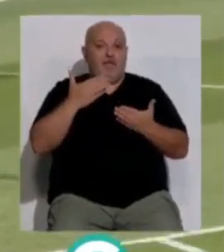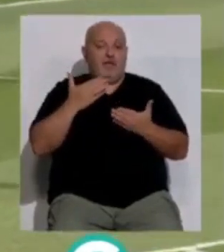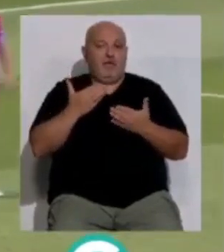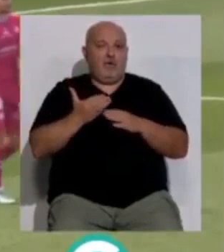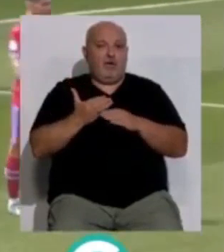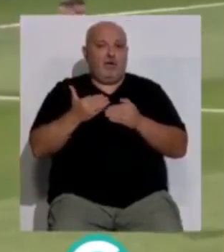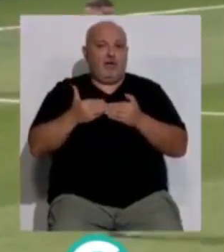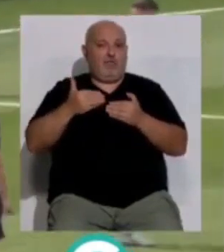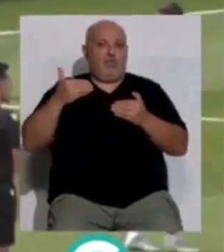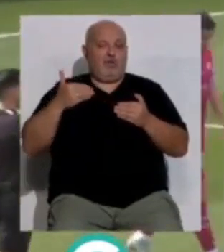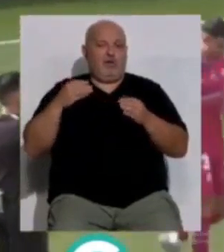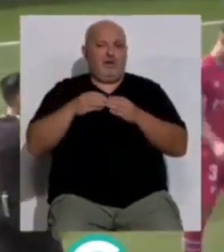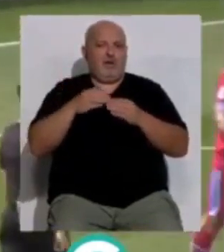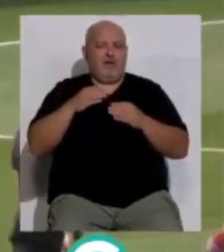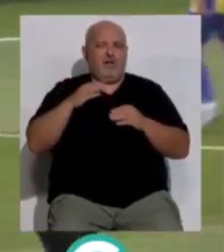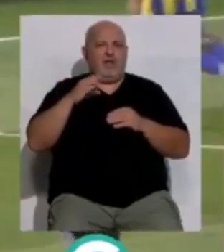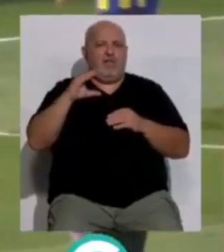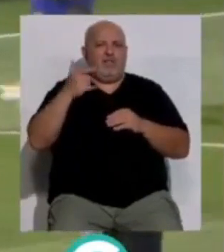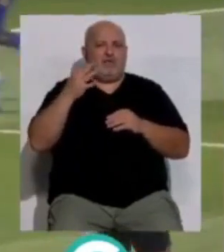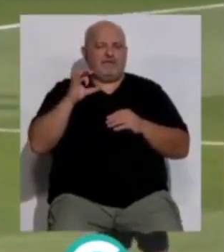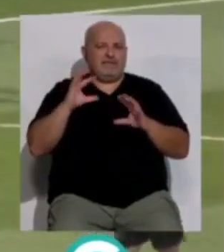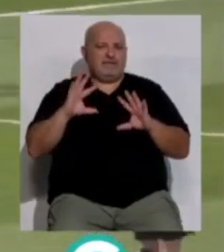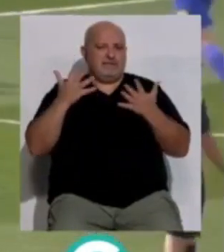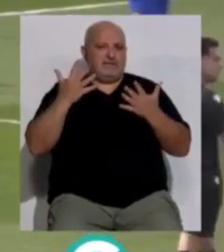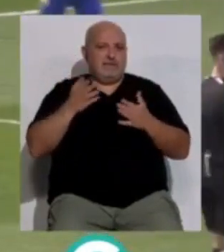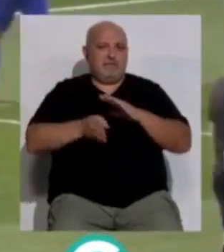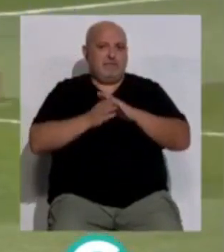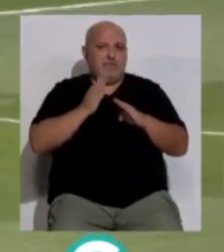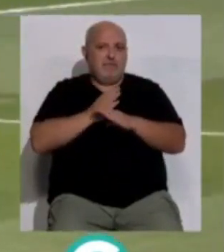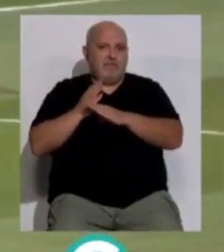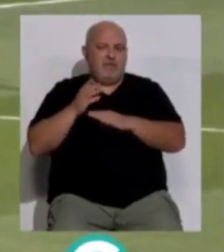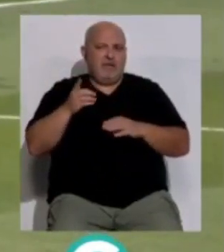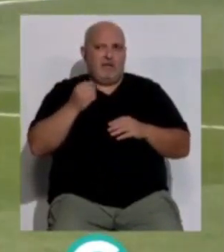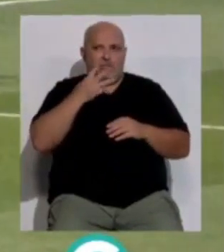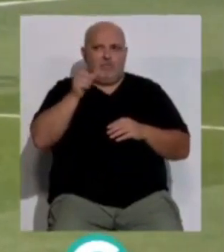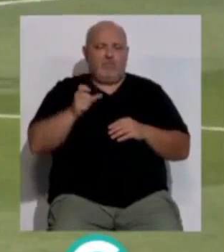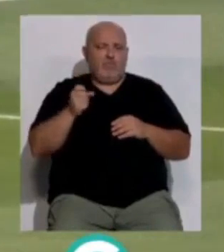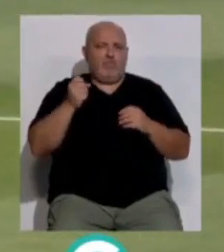del fuego al equipo de Cifuentes para conseguir la permanencia una grandísima actuación en ese